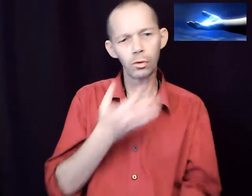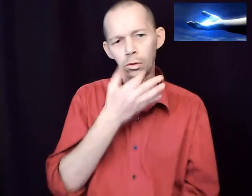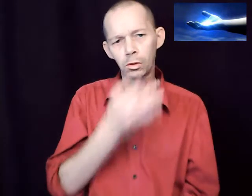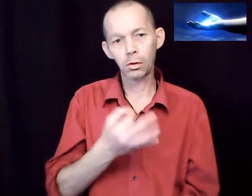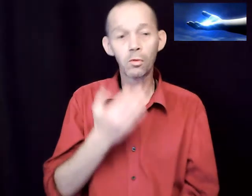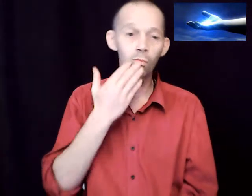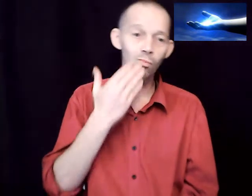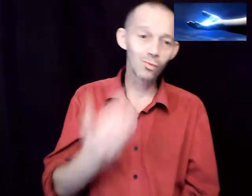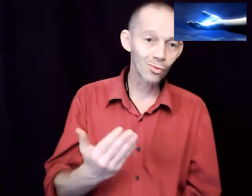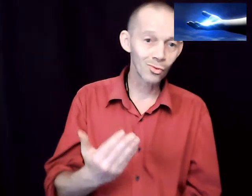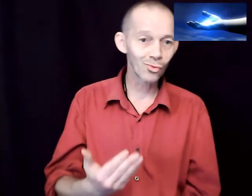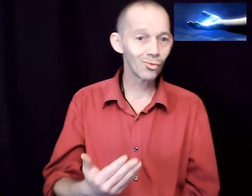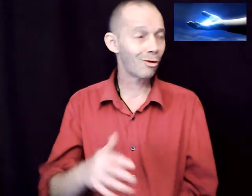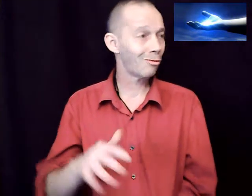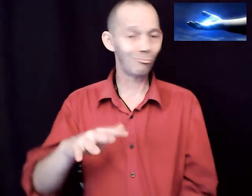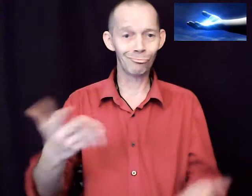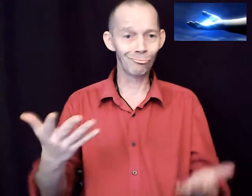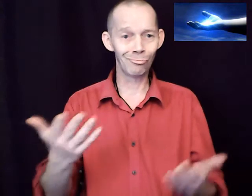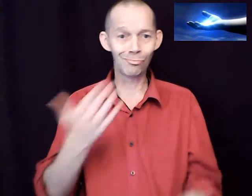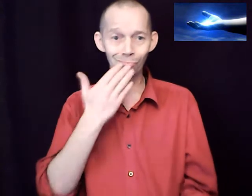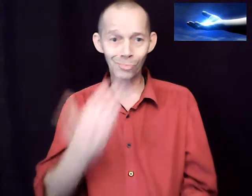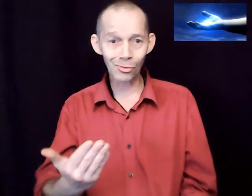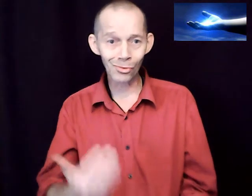Je dis souvent Bonjour à ......, bonjour